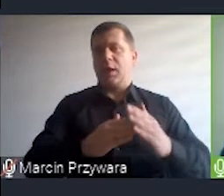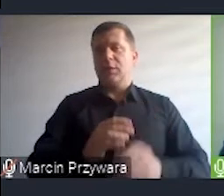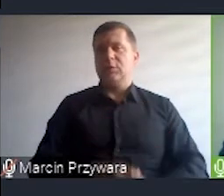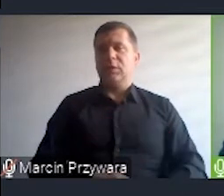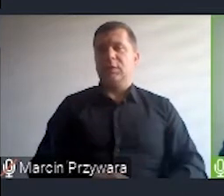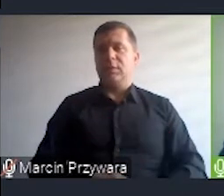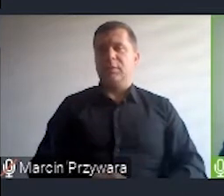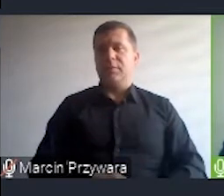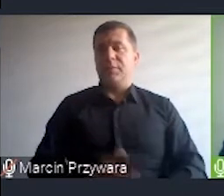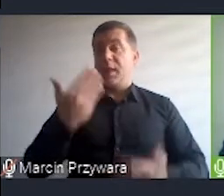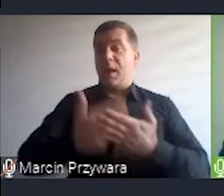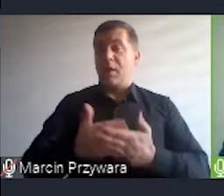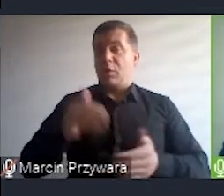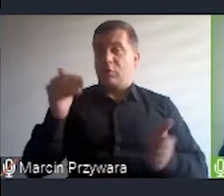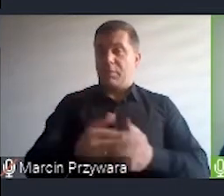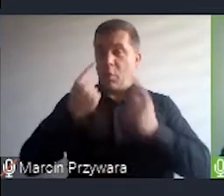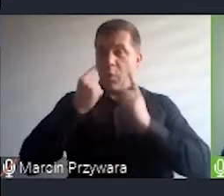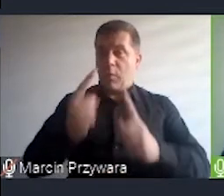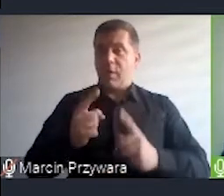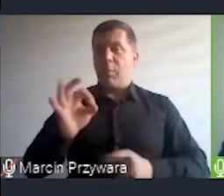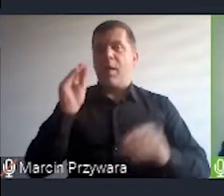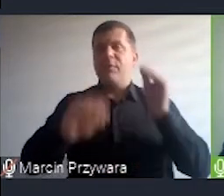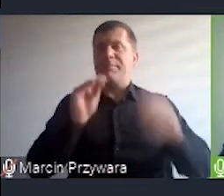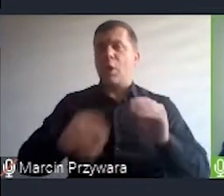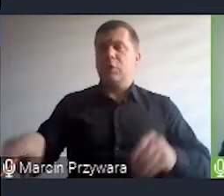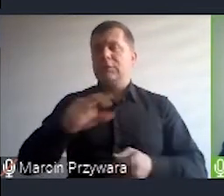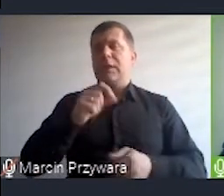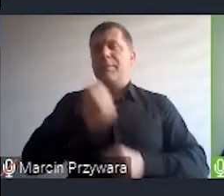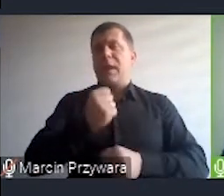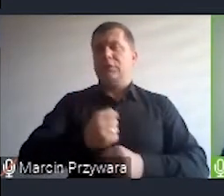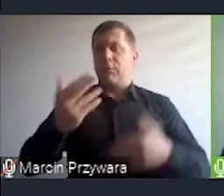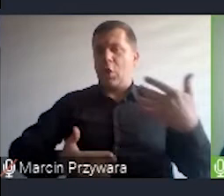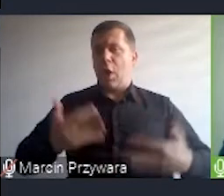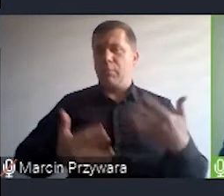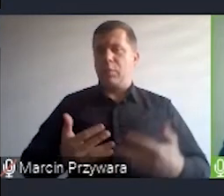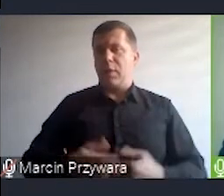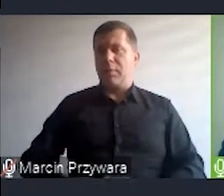I dlatego trzeba zwracać uwagę, bo tu wyposażenie pracowni komputerowych przy jednostkowej wartości